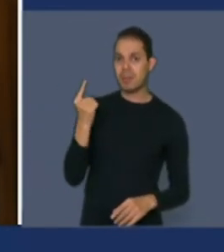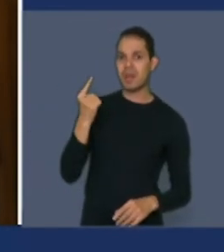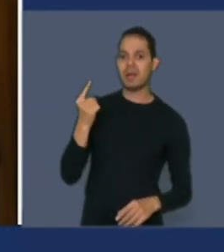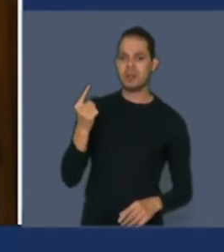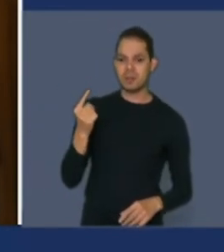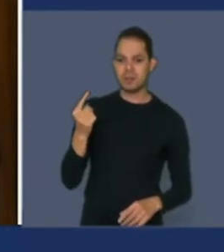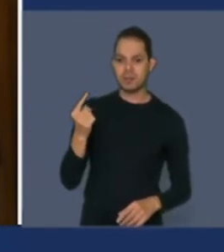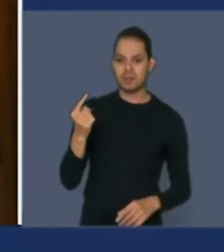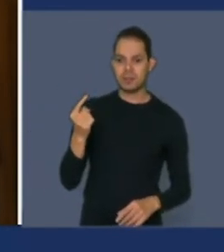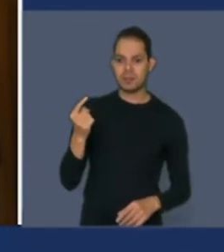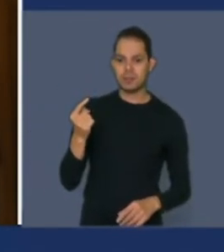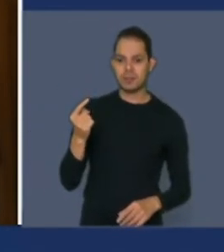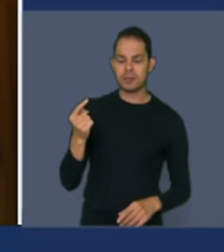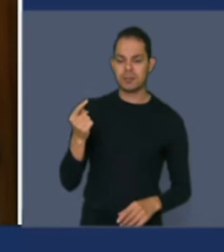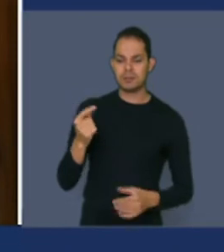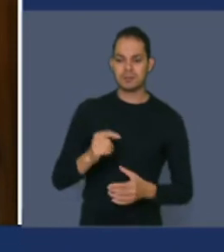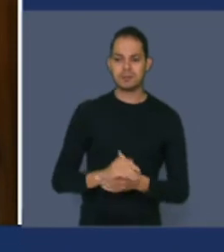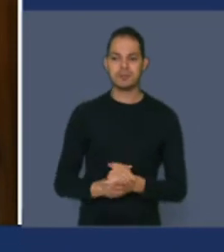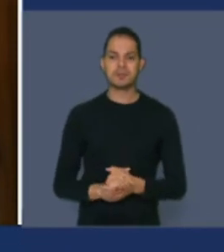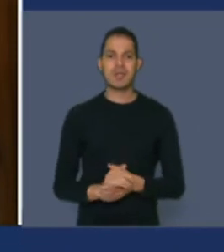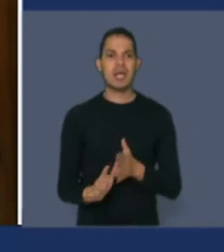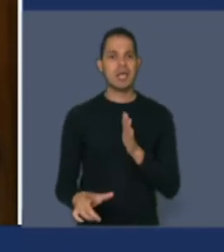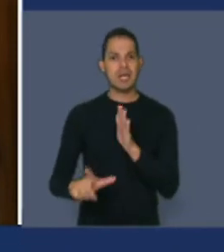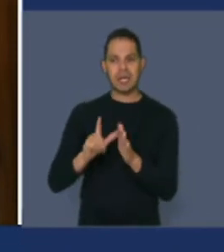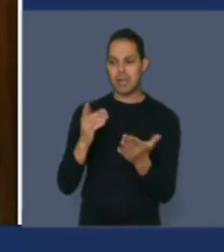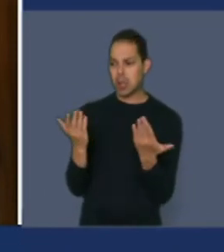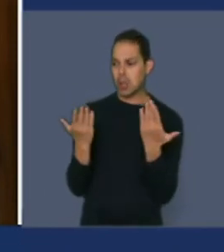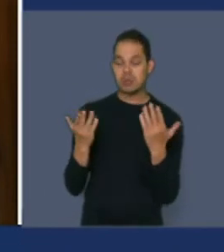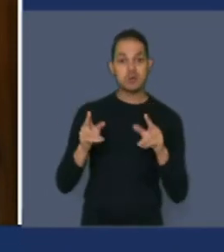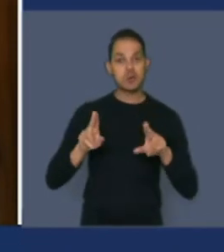MUNDO MUNDO, QUE NUNCA FOI QUESTIONADO E QUE AGORA ESTÁ SENDO QUESTIONADO POR UM